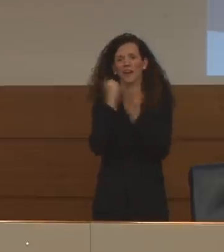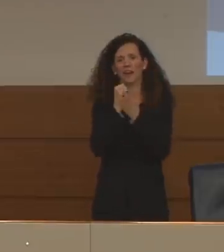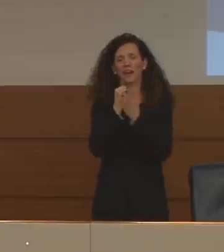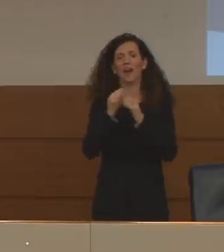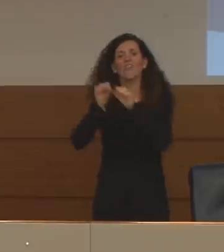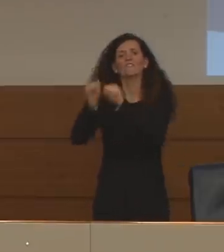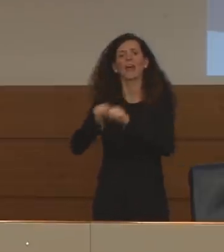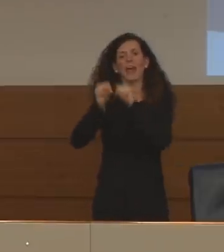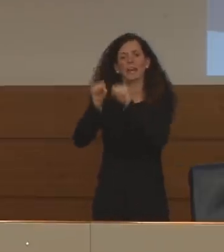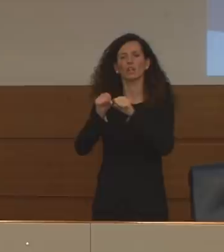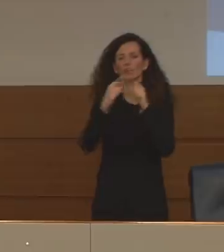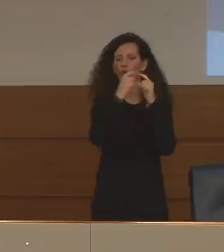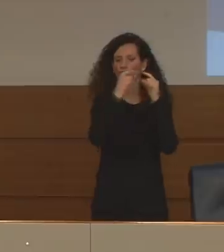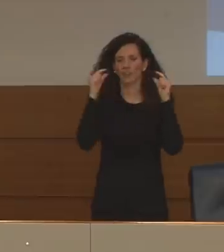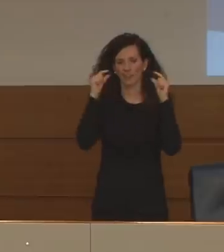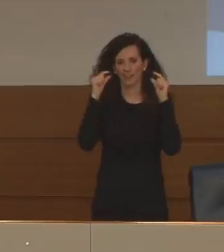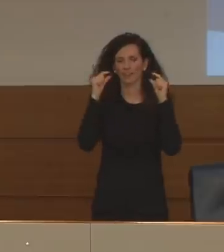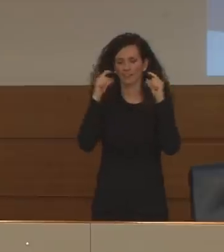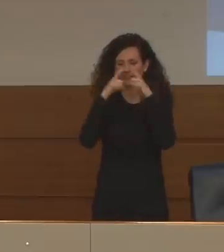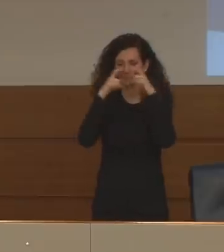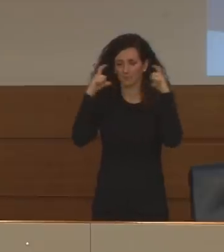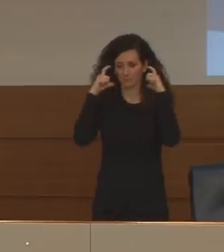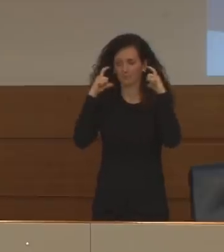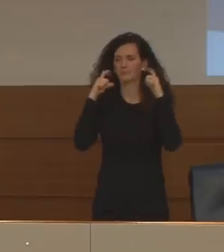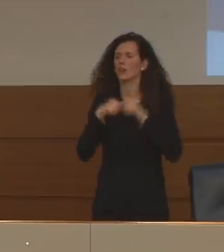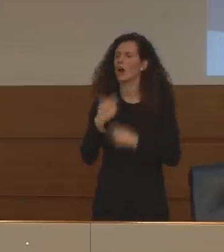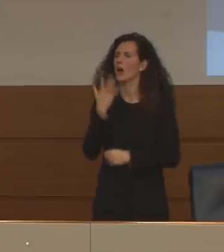regione Veneto. Volevamo capire se queste mascherine